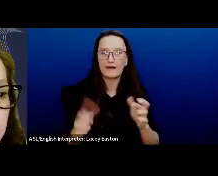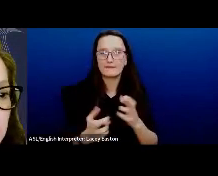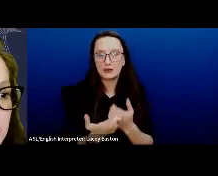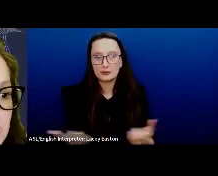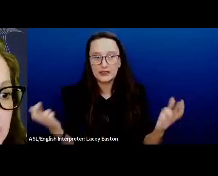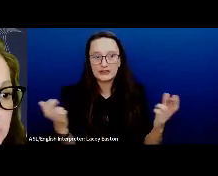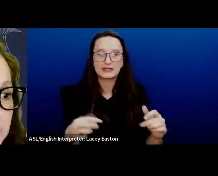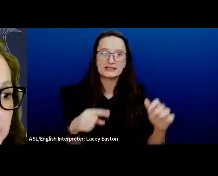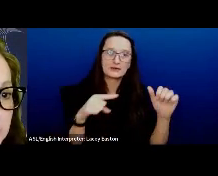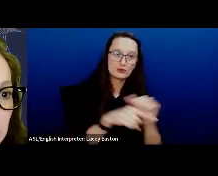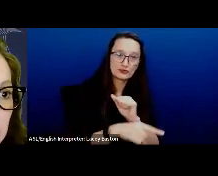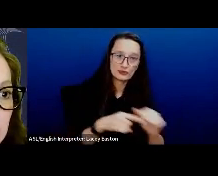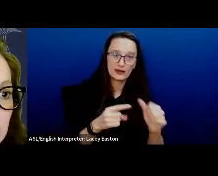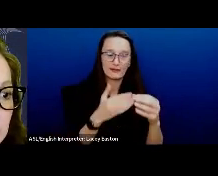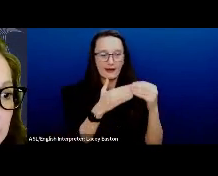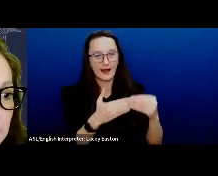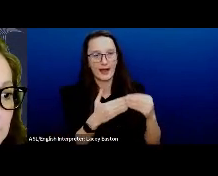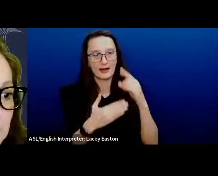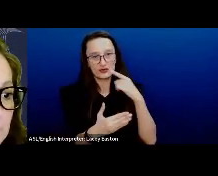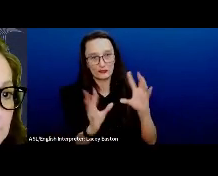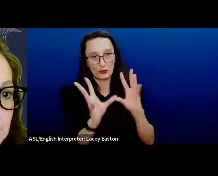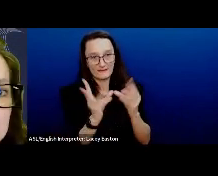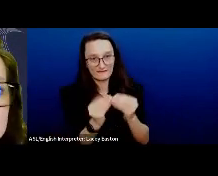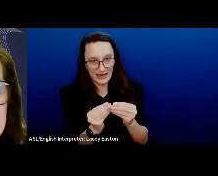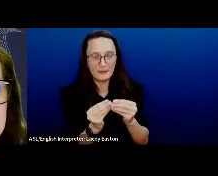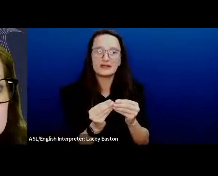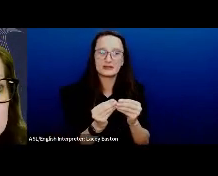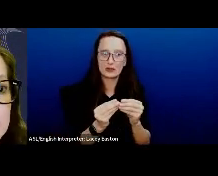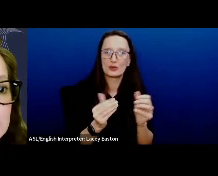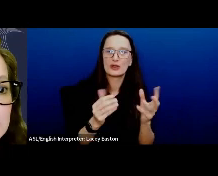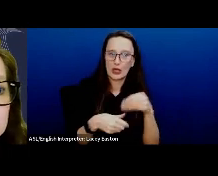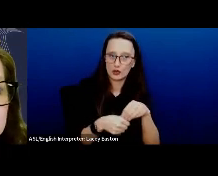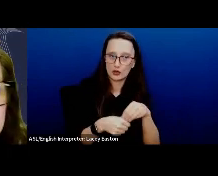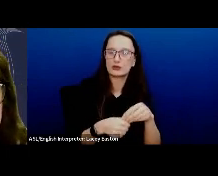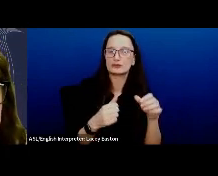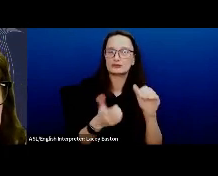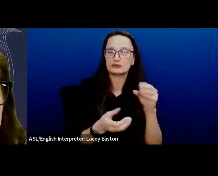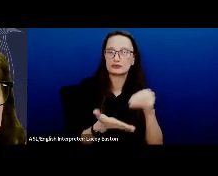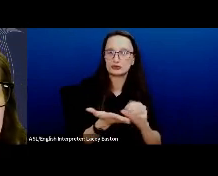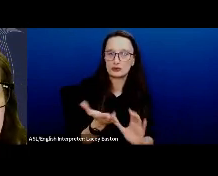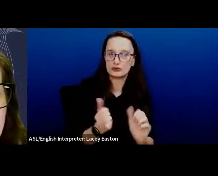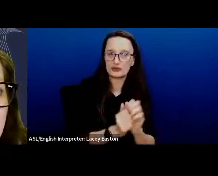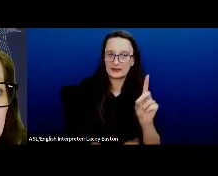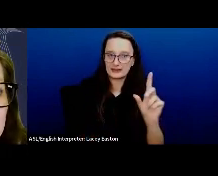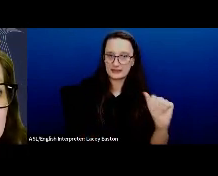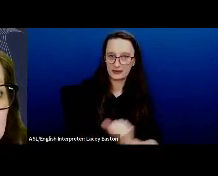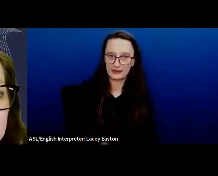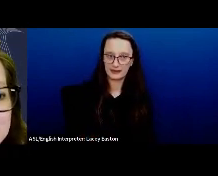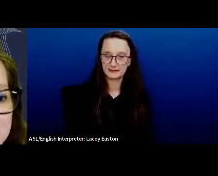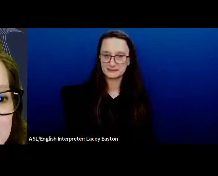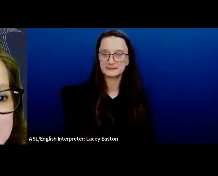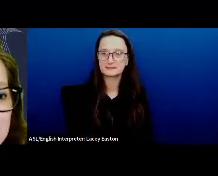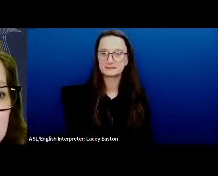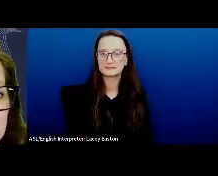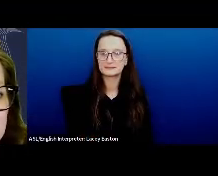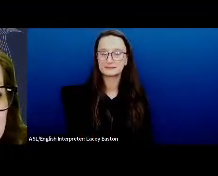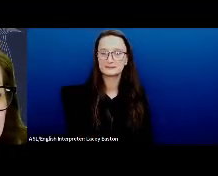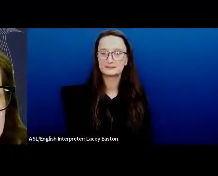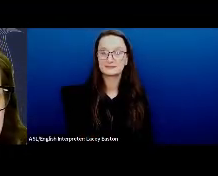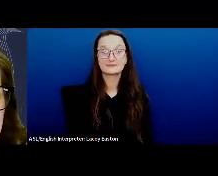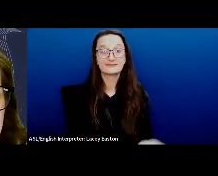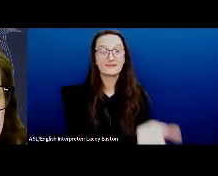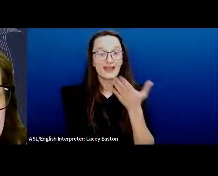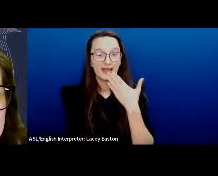discapacidades. siguiente diapositiva por favor quiero agradecer a Rayleen con SELPA del sur del condado de orange